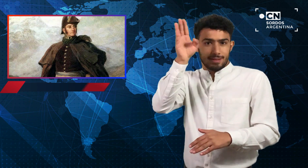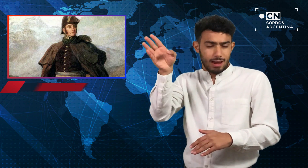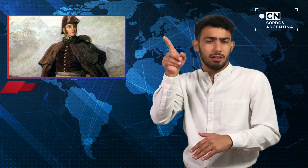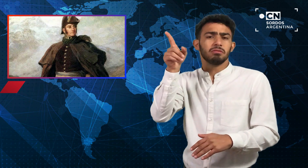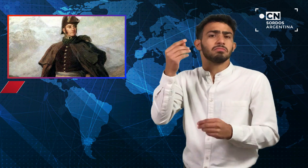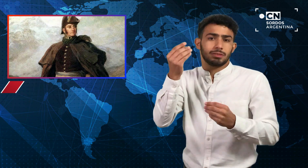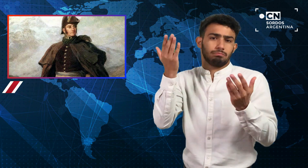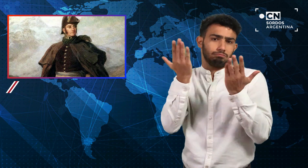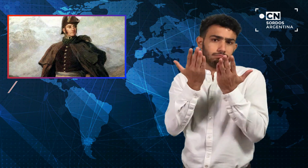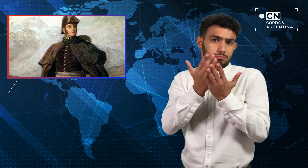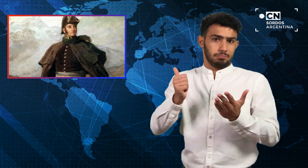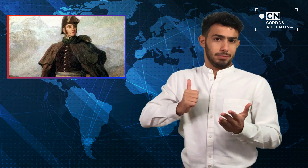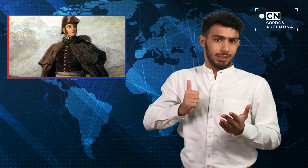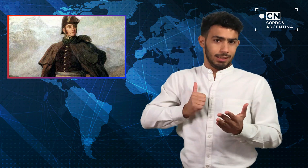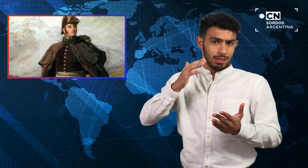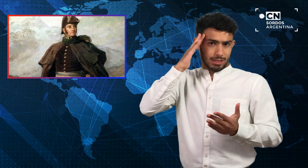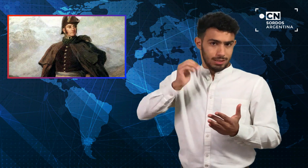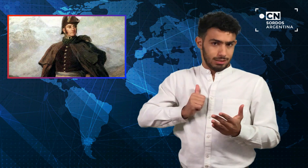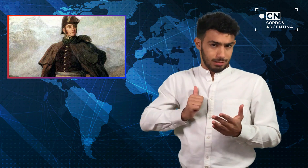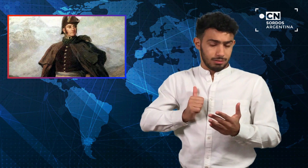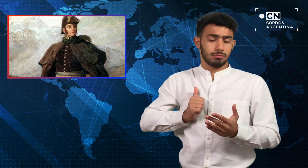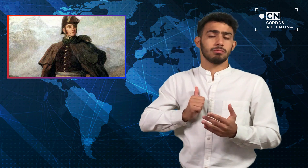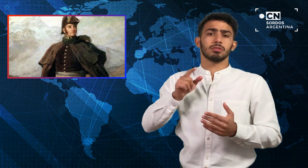su formación militar.